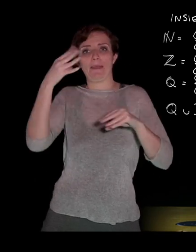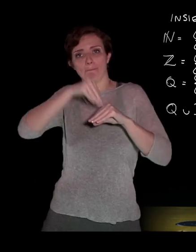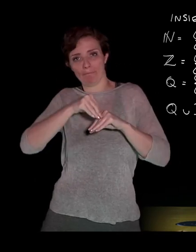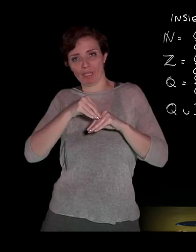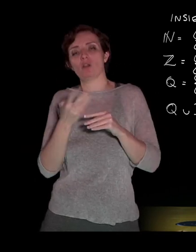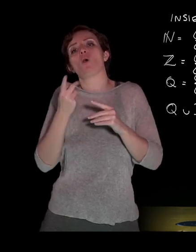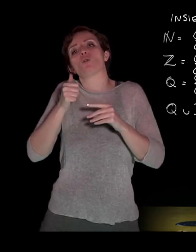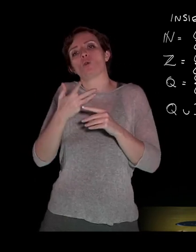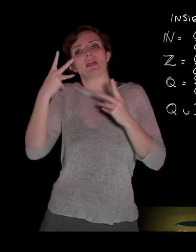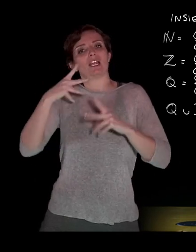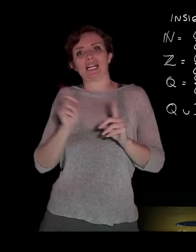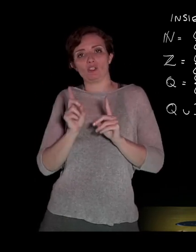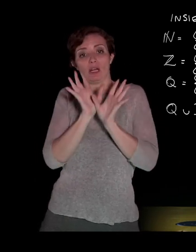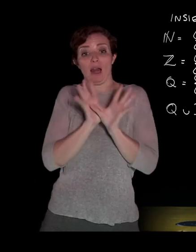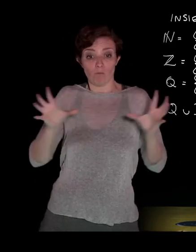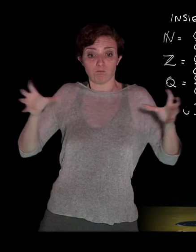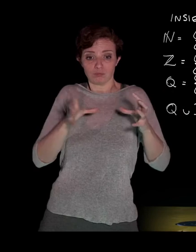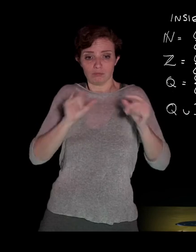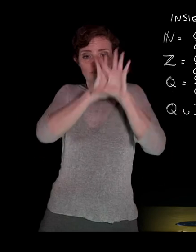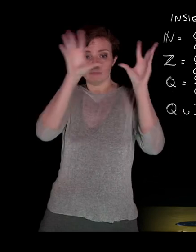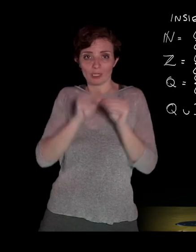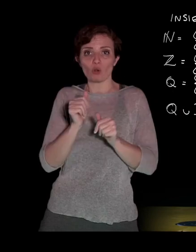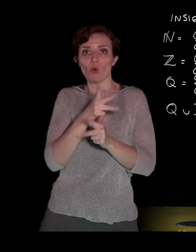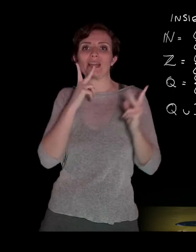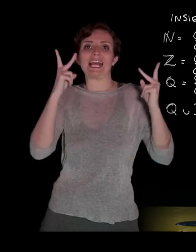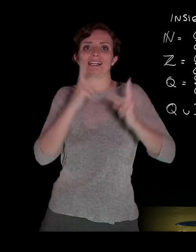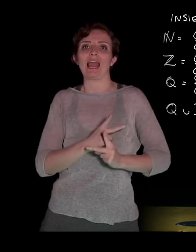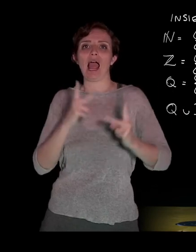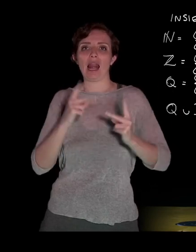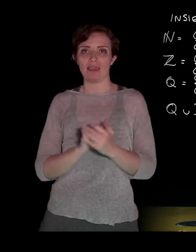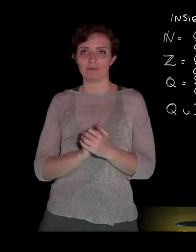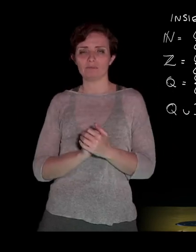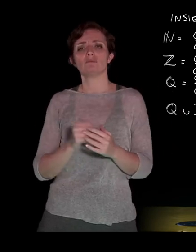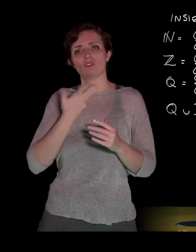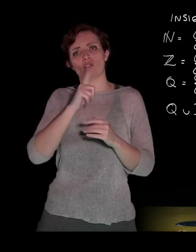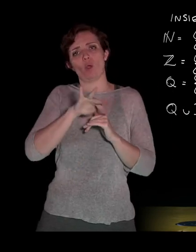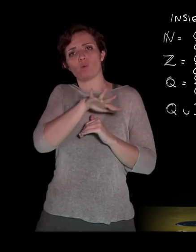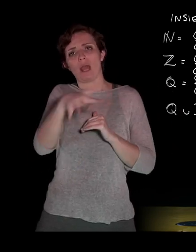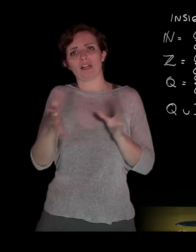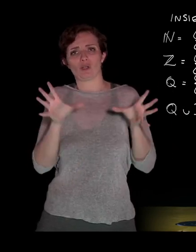costituisce l'insieme dei numeri 'reali' (R). C'è anche un altro insieme, che analizzeremo nel dettaglio...